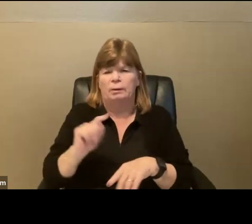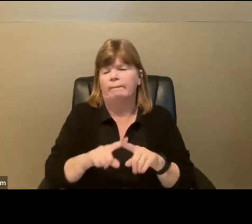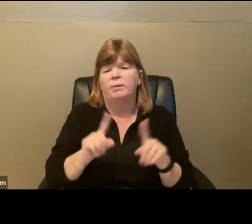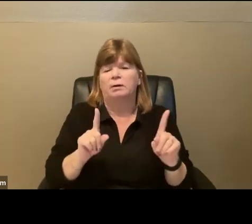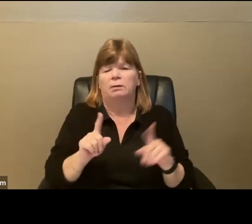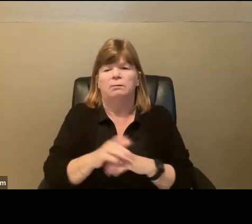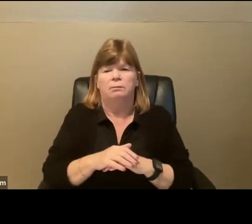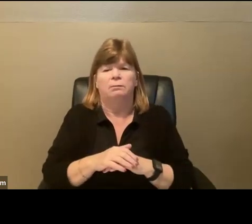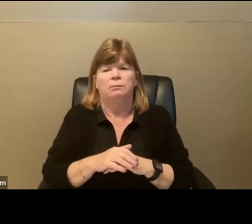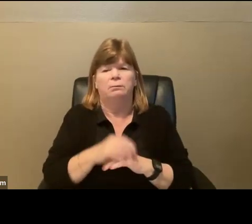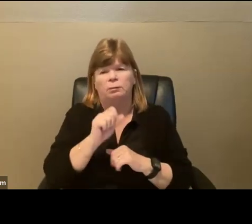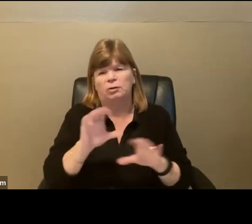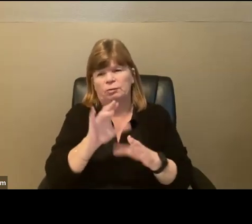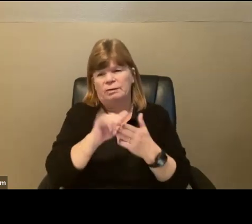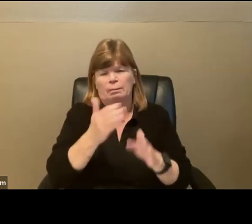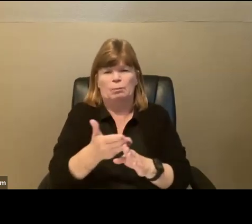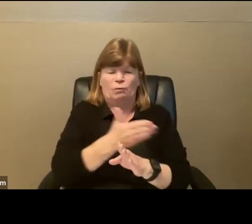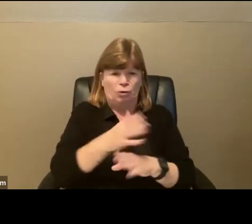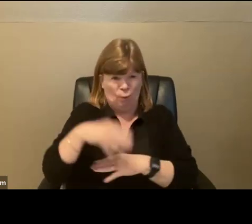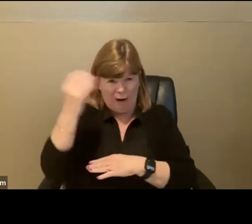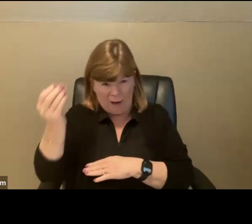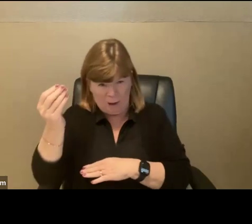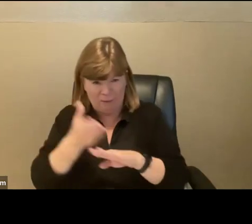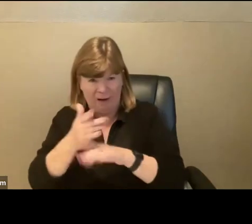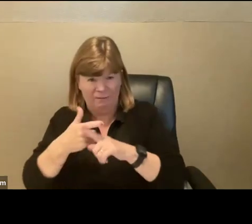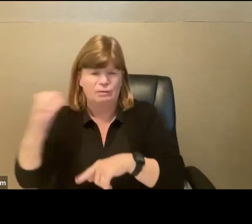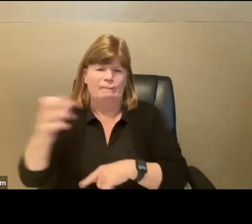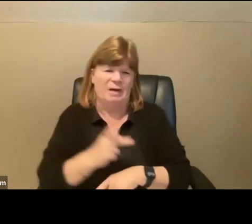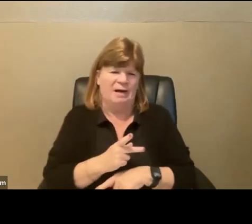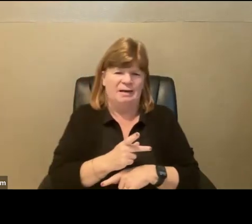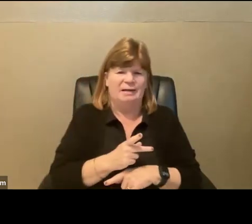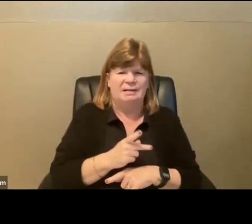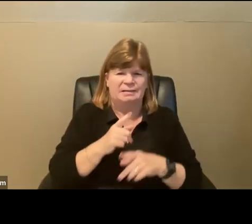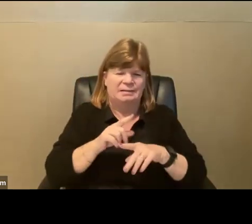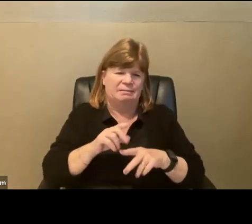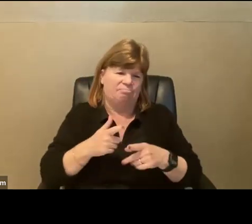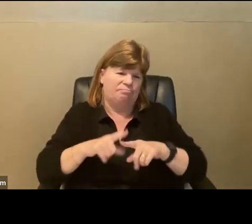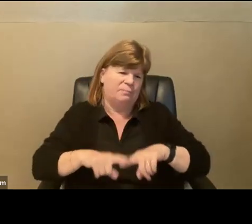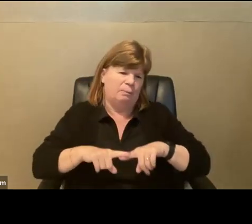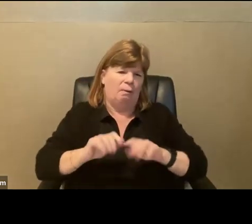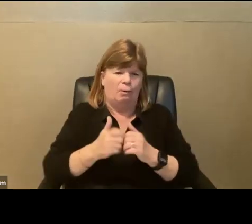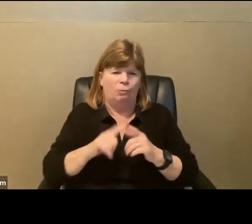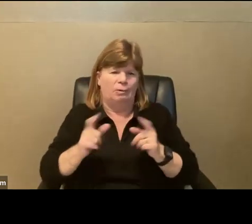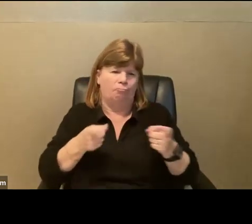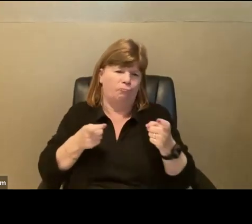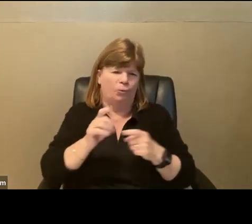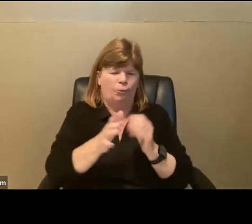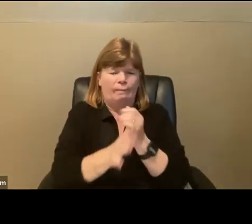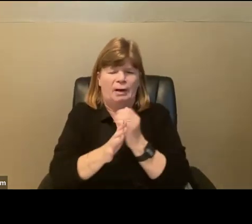Probablemente podrías hacer eso antes de salir y luego tal vez después de que regreses, dependiendo de cómo regules tu programa intestinal. Espero que esto sea de ayuda.